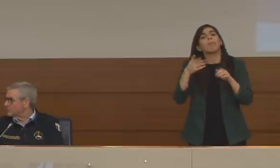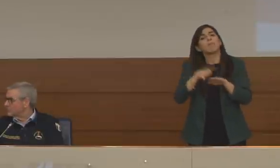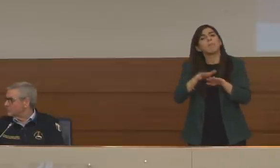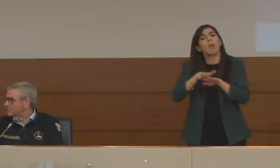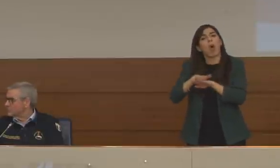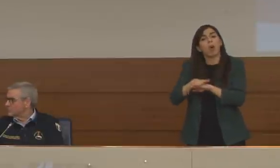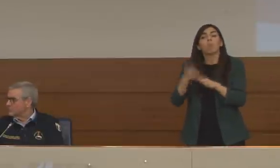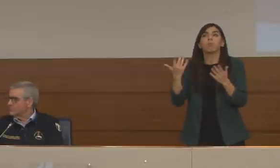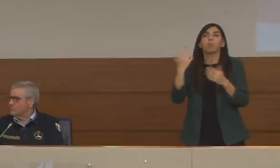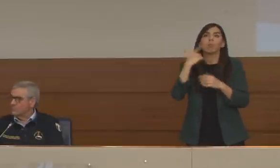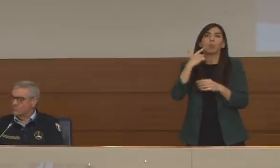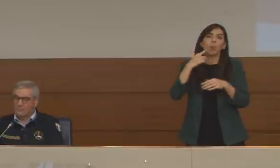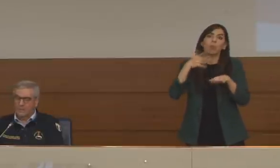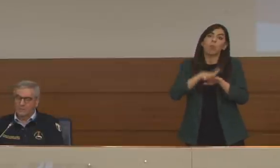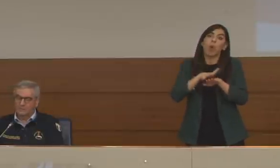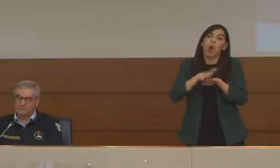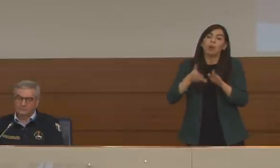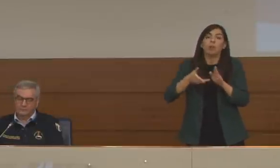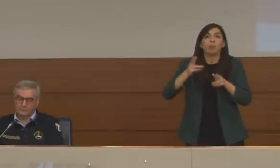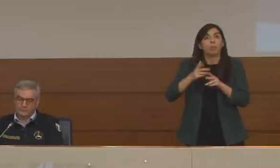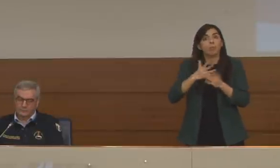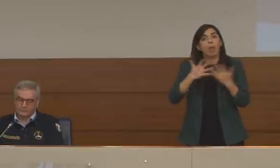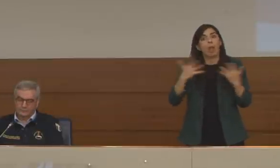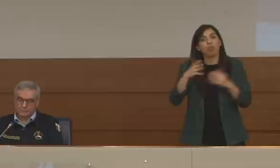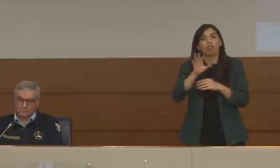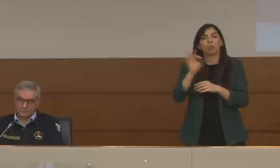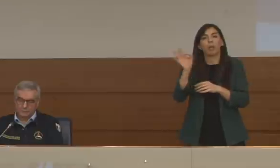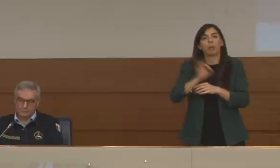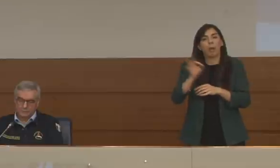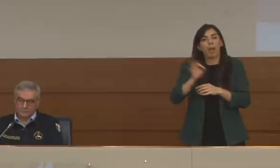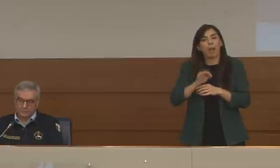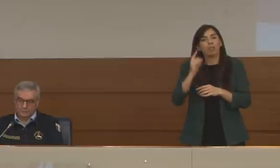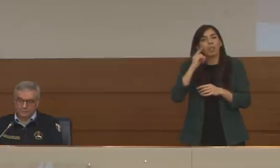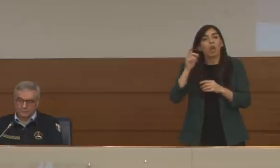ancora per il 50% in un'unica Regione che è la Lombardia che, come sapete,